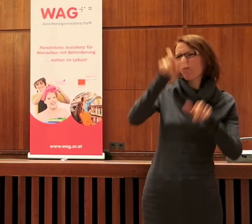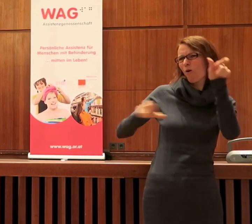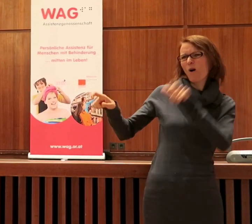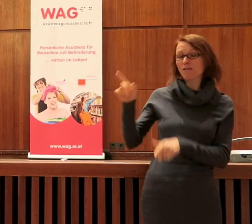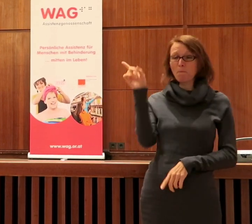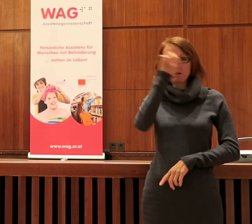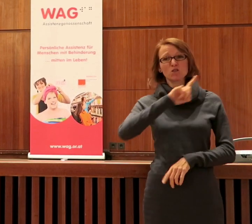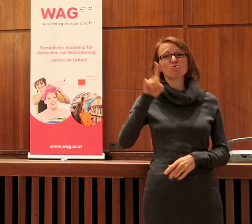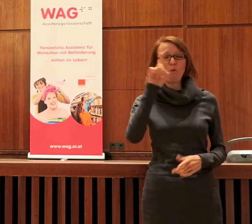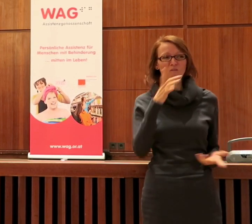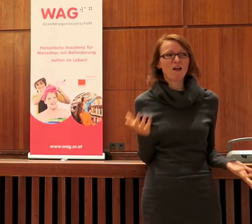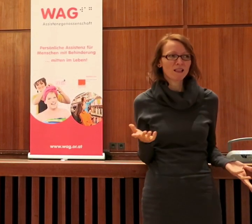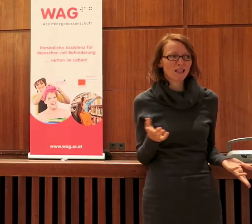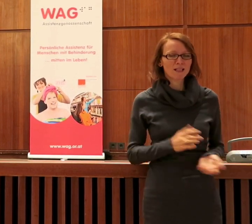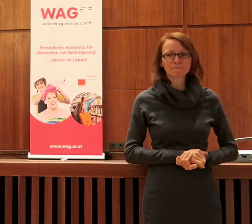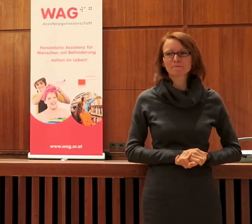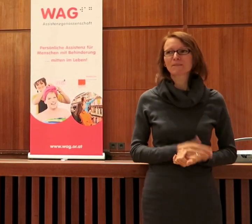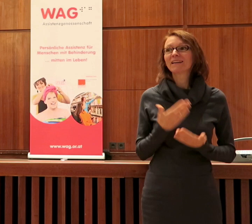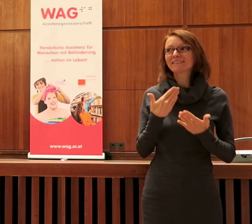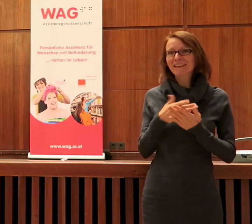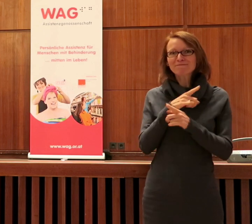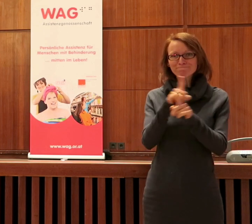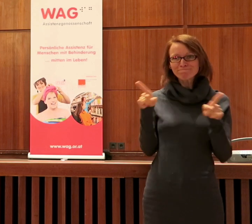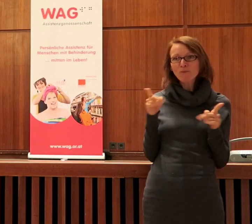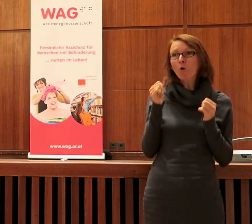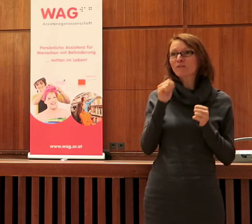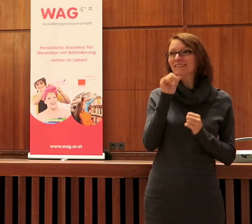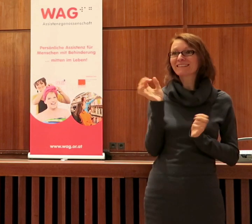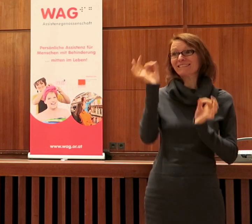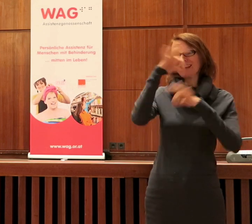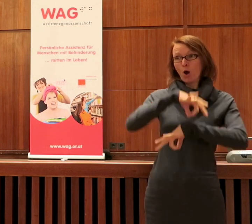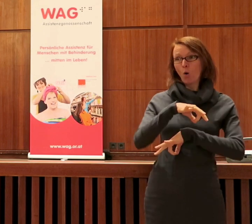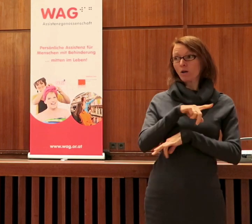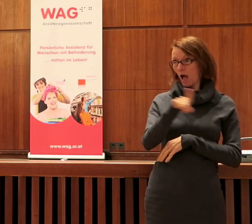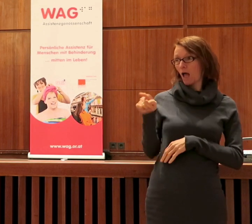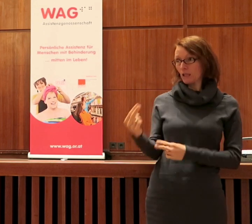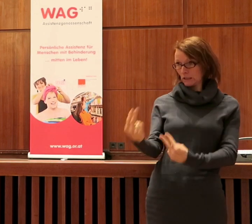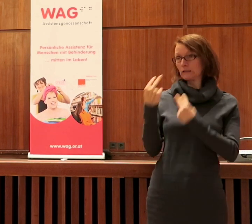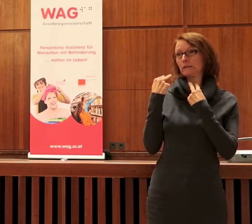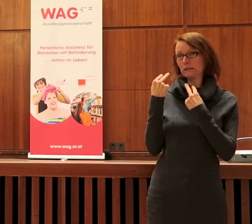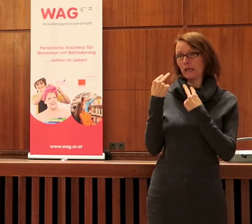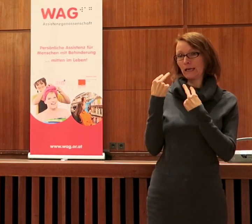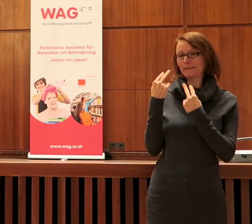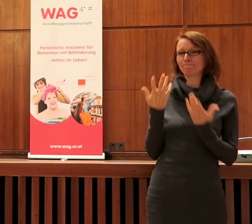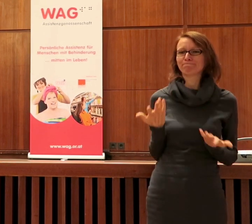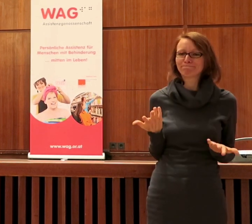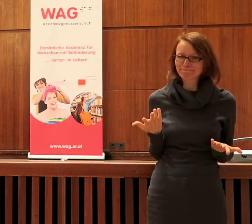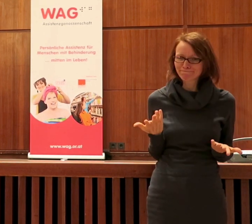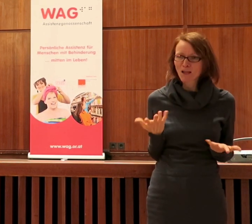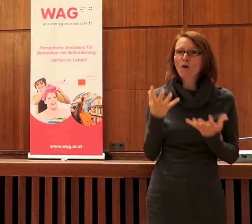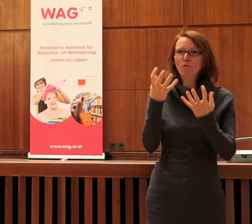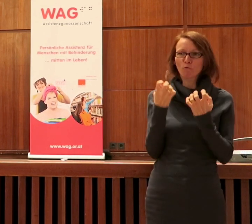Und in diesem Sinne, hoffe ich, dass ihr nicht traurig seit, dass ihr mich gesehen habt. Wünsche euch noch eine schöne Feier.